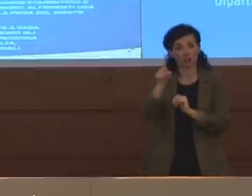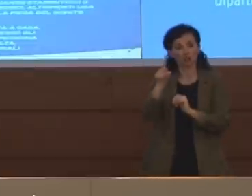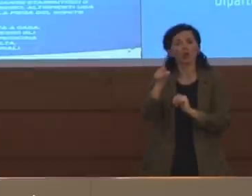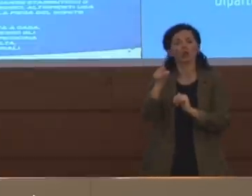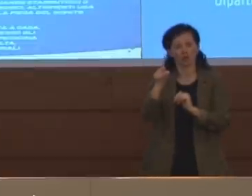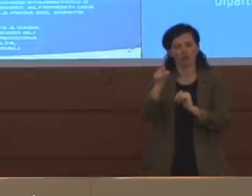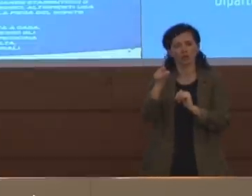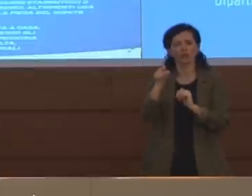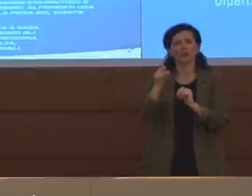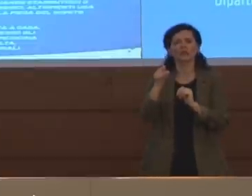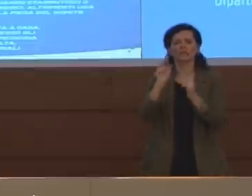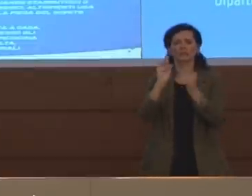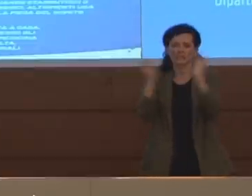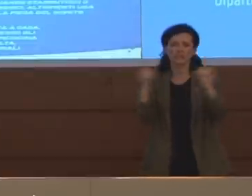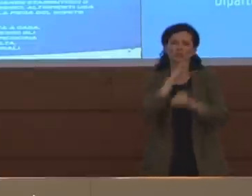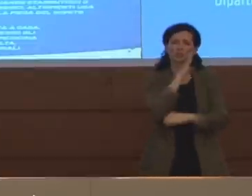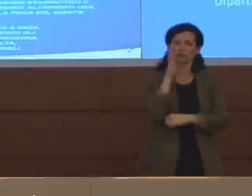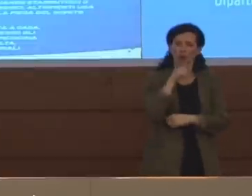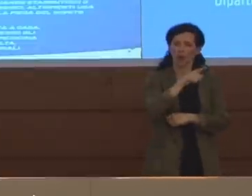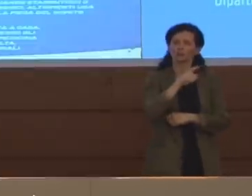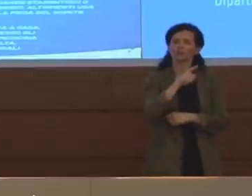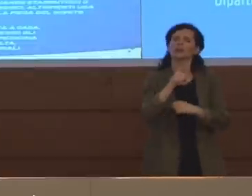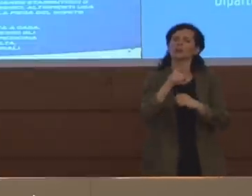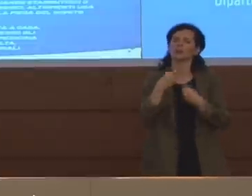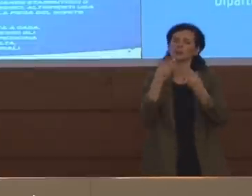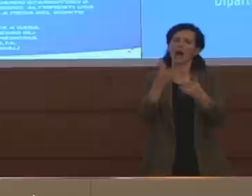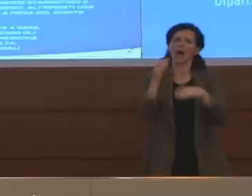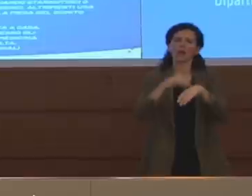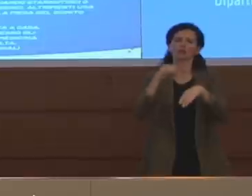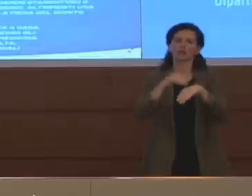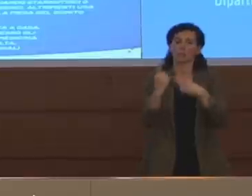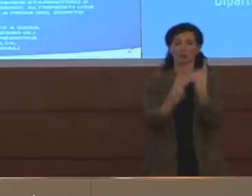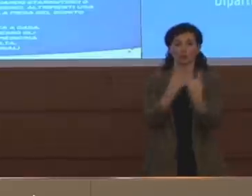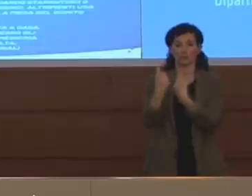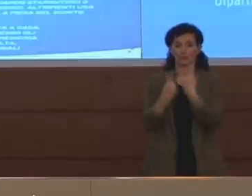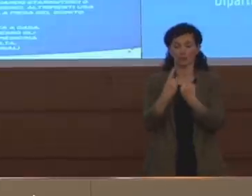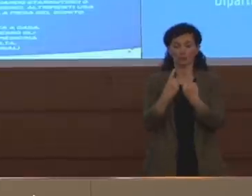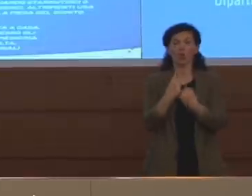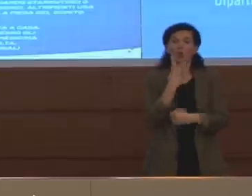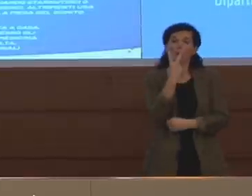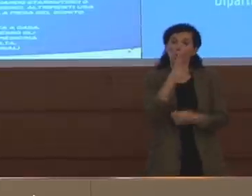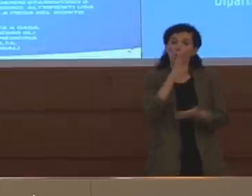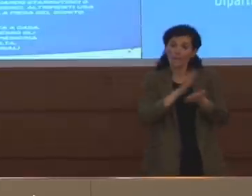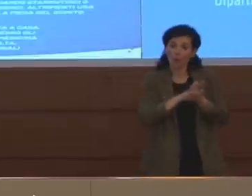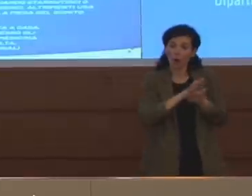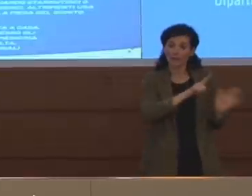social l'aggiornamento della situazione. Mentre due volte la settimana, il lunedì